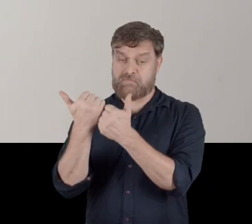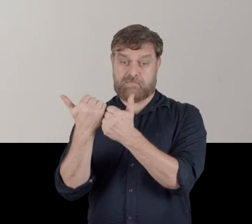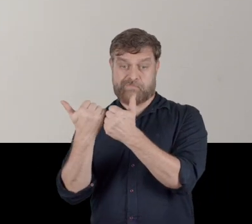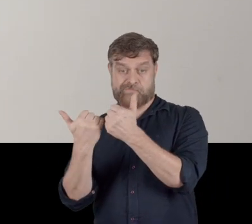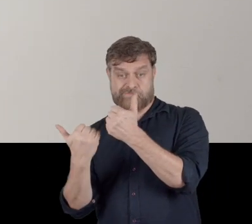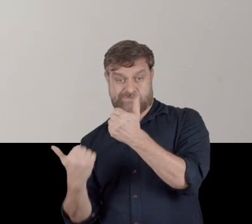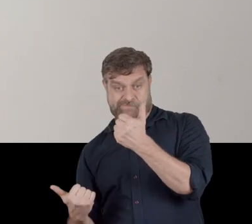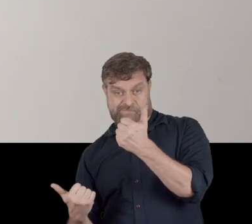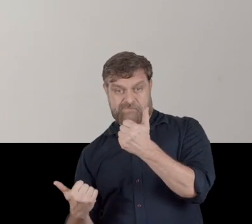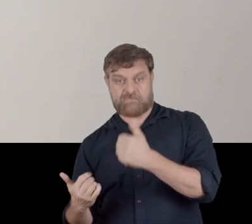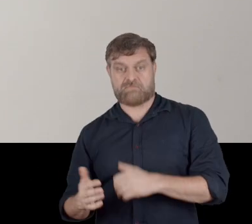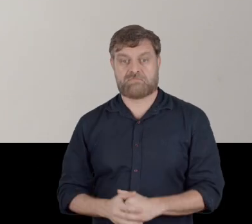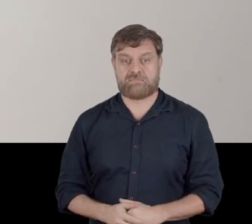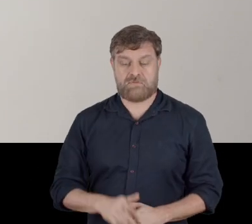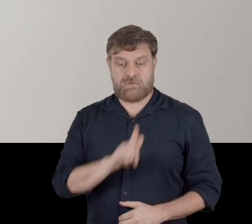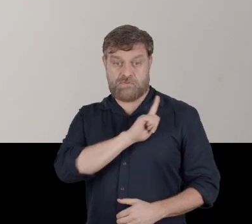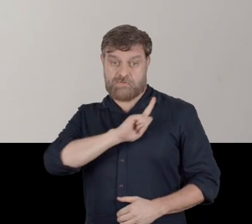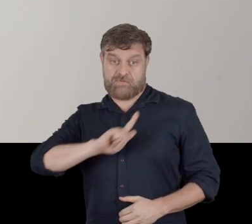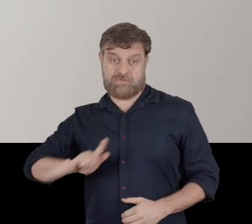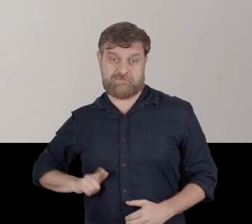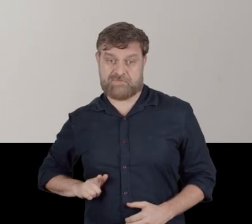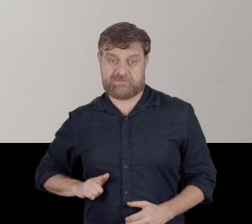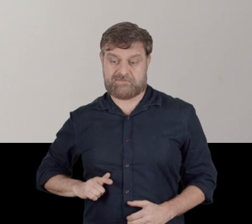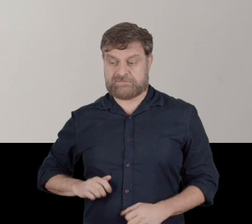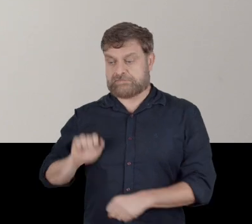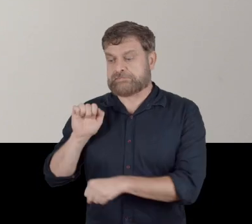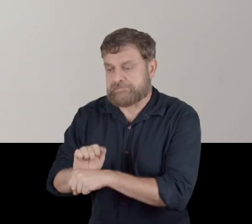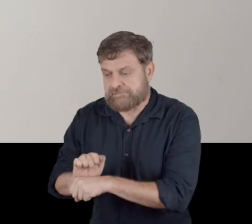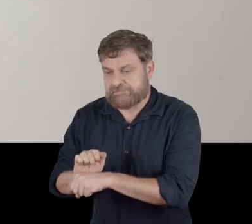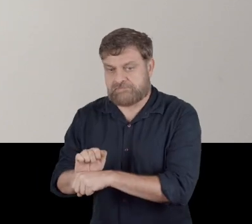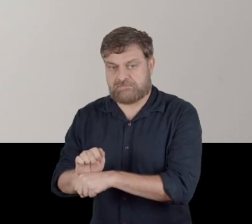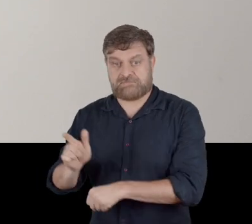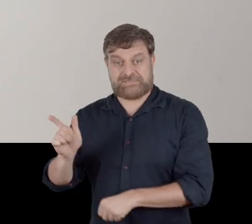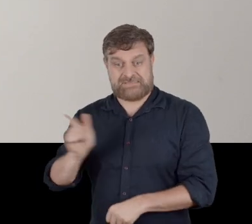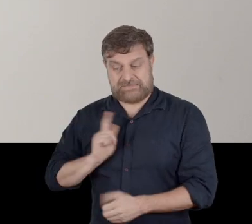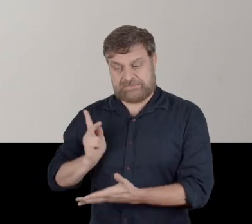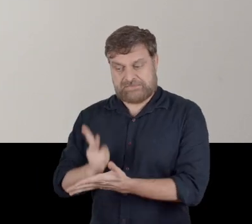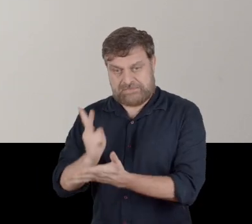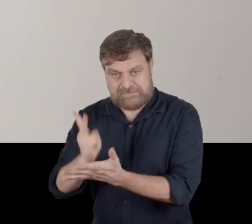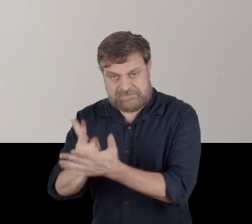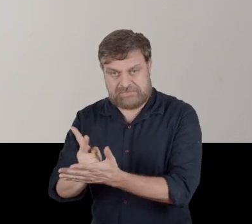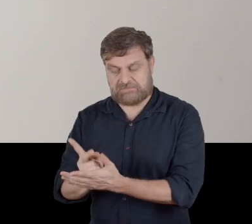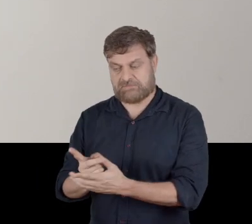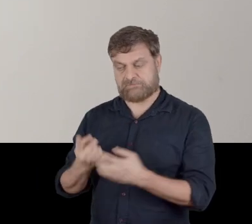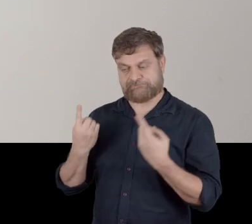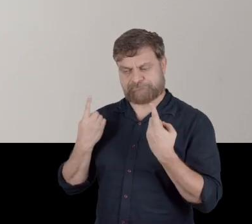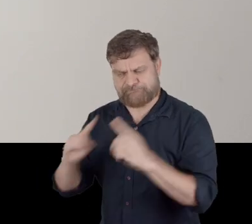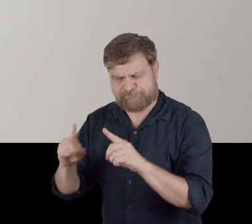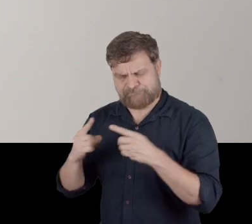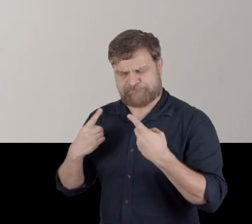Enfim, o Estado não é uma coisa estática, ele é um alvo muito grande